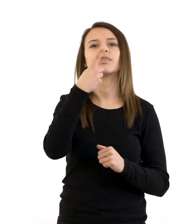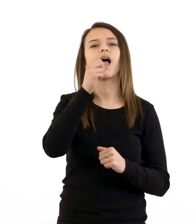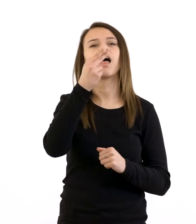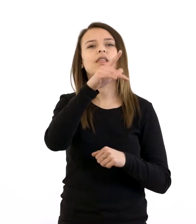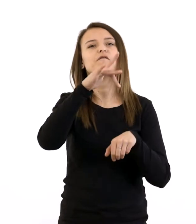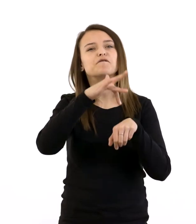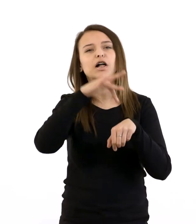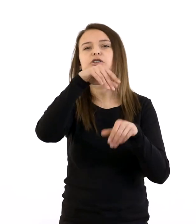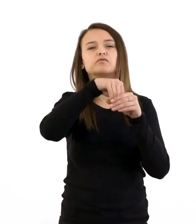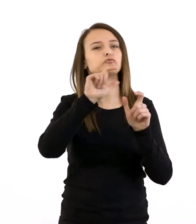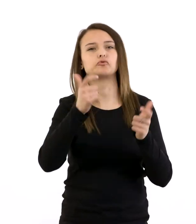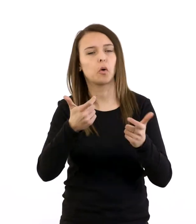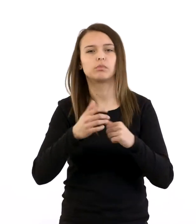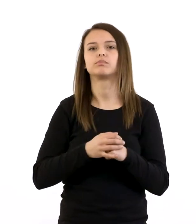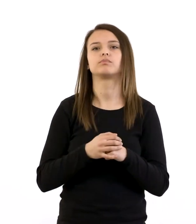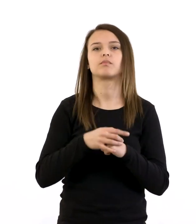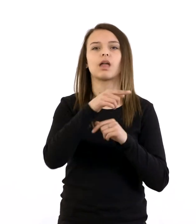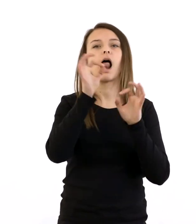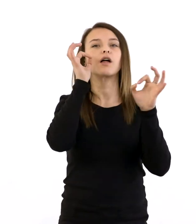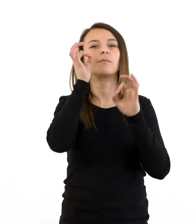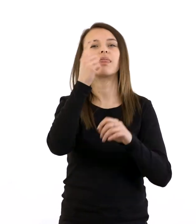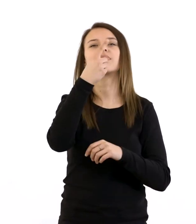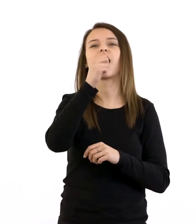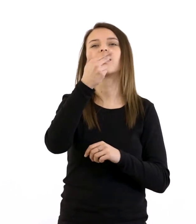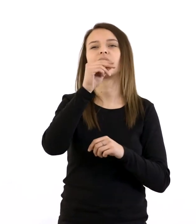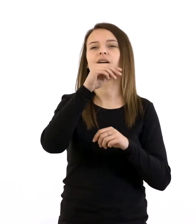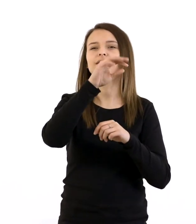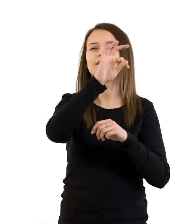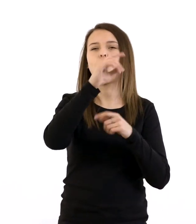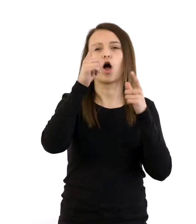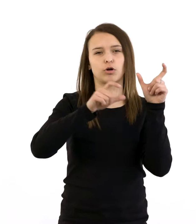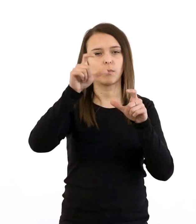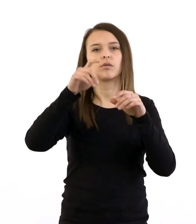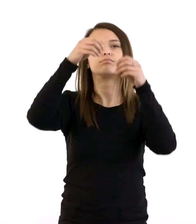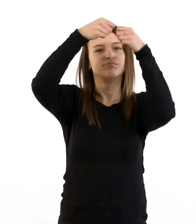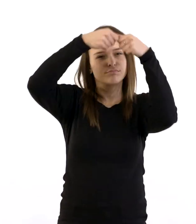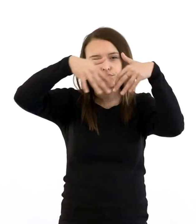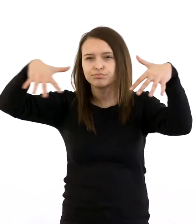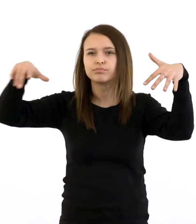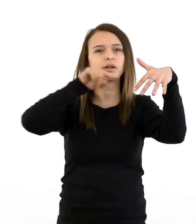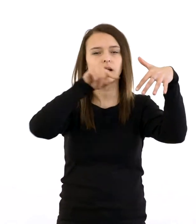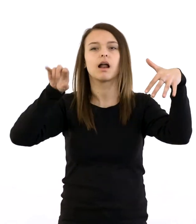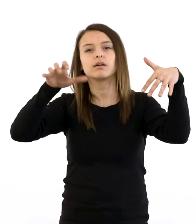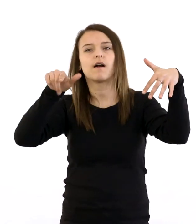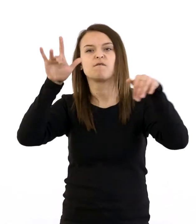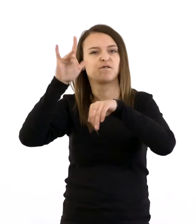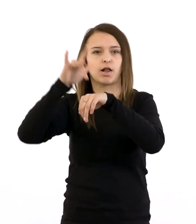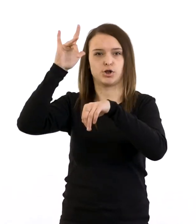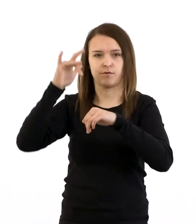2. Czym są dane wrażliwe? Szczególną kategorią danych osobowych są dane wrażliwe.